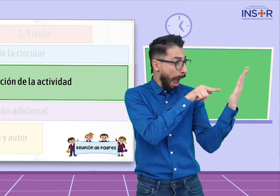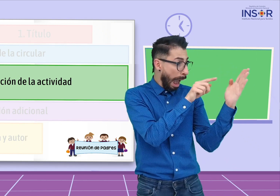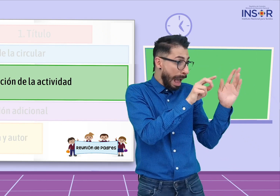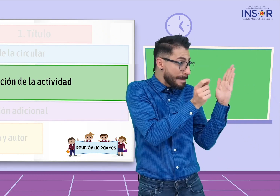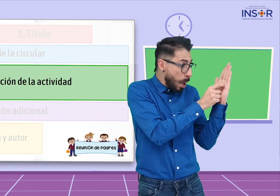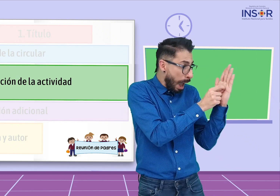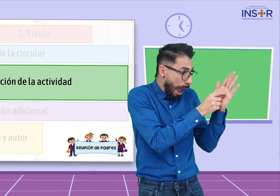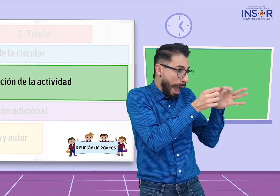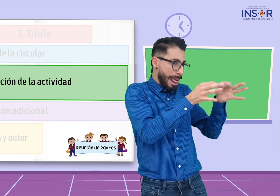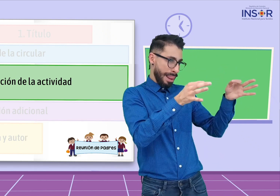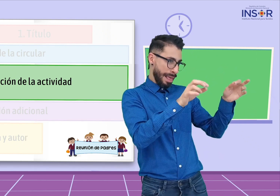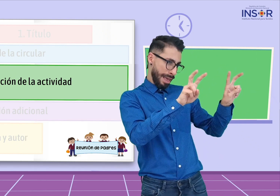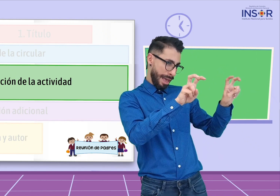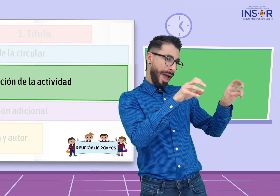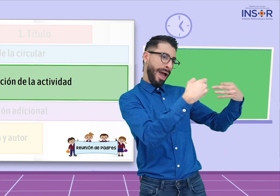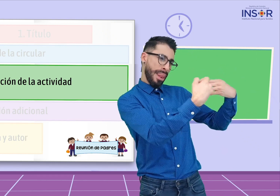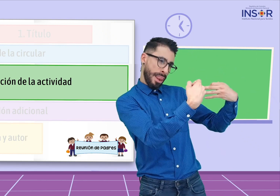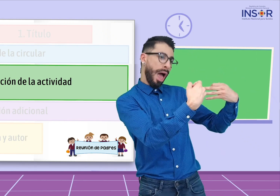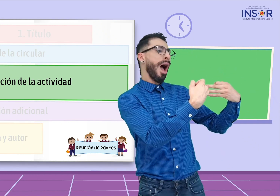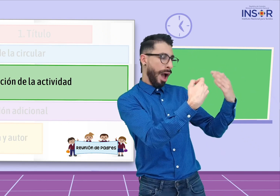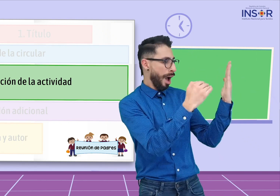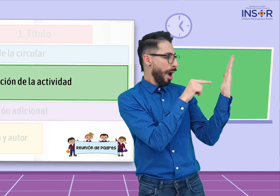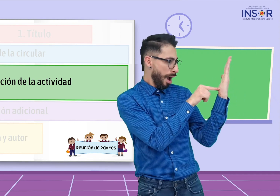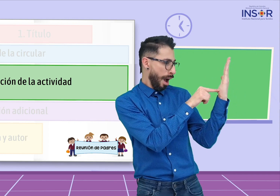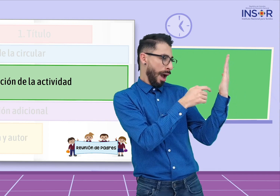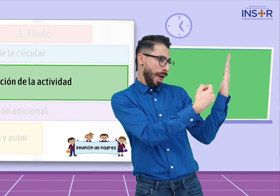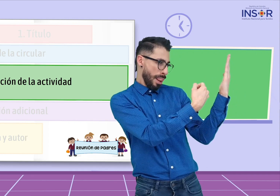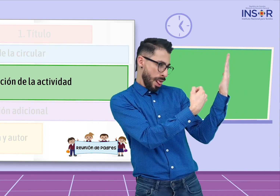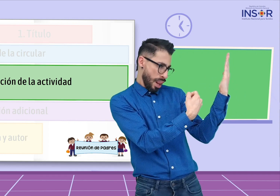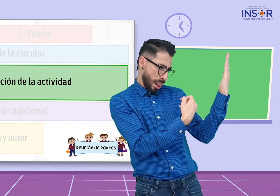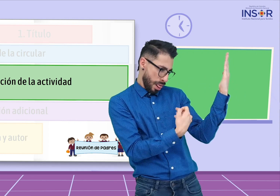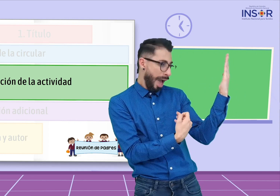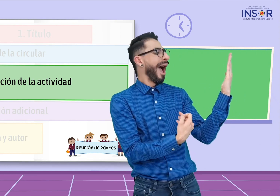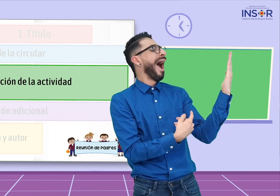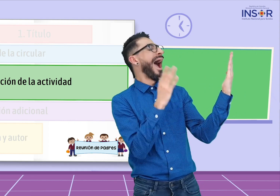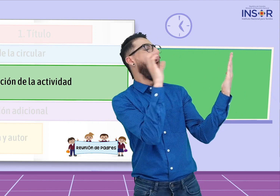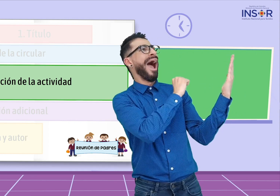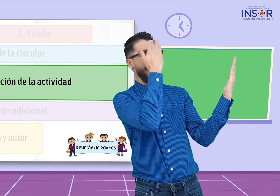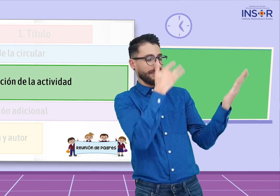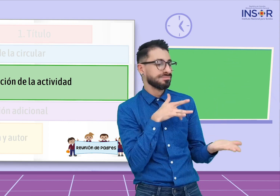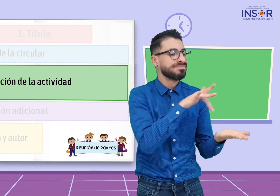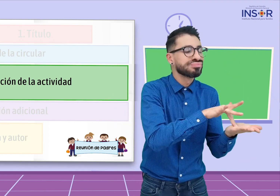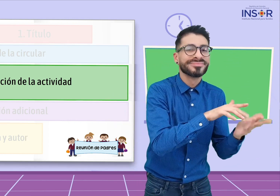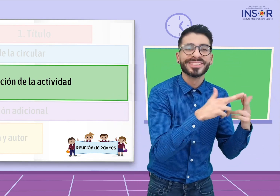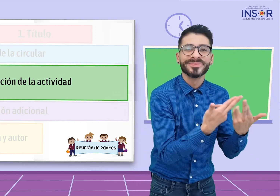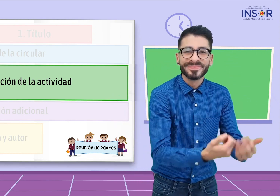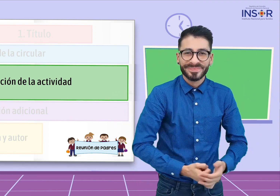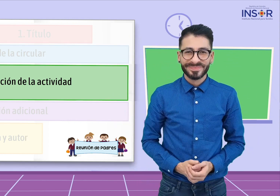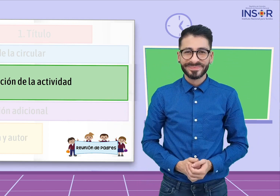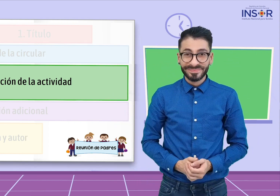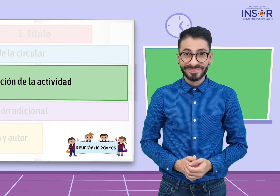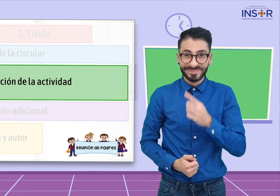Les explica a los padres de familia el contenido de la reunión para que ellos sepan a qué van.